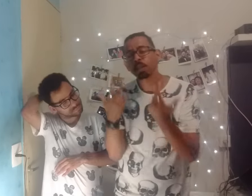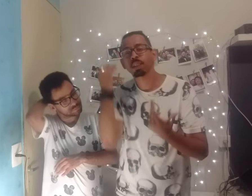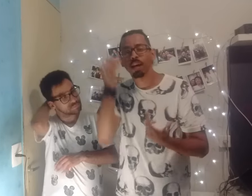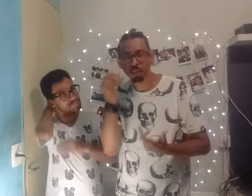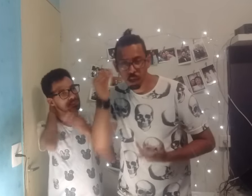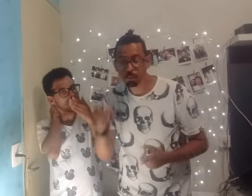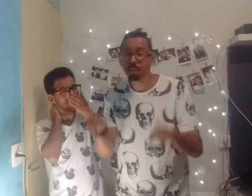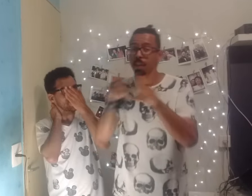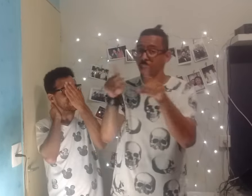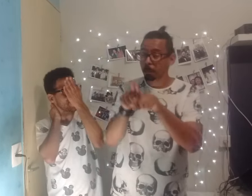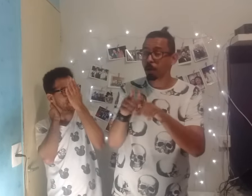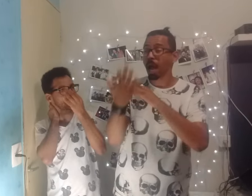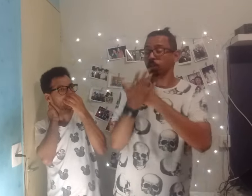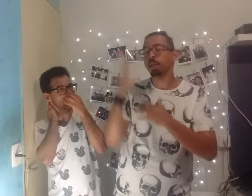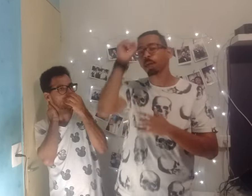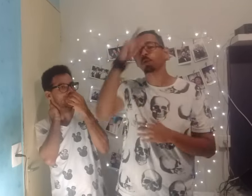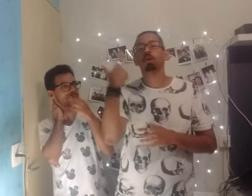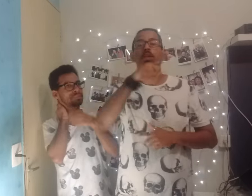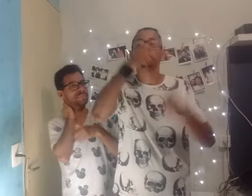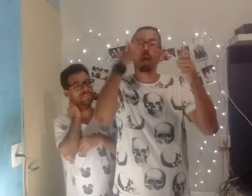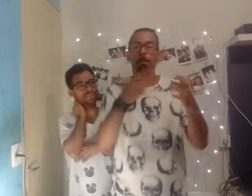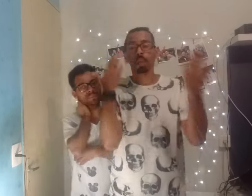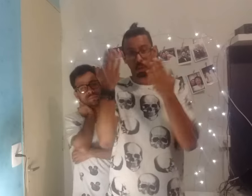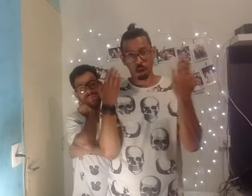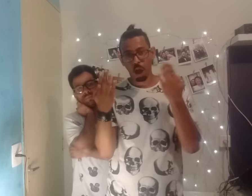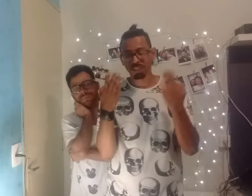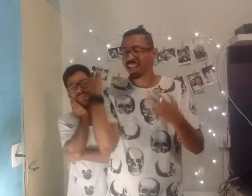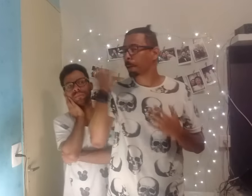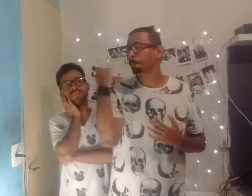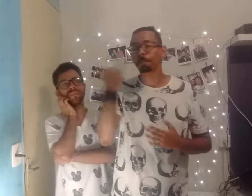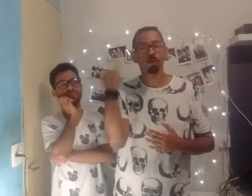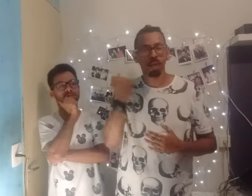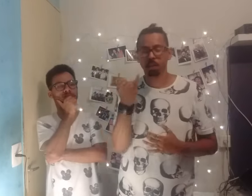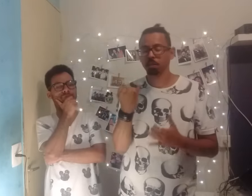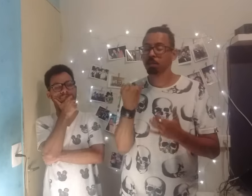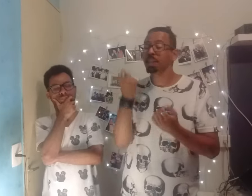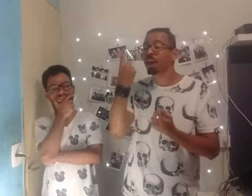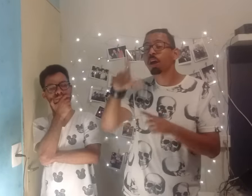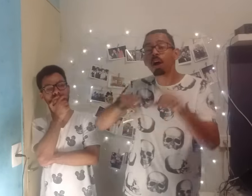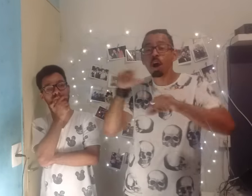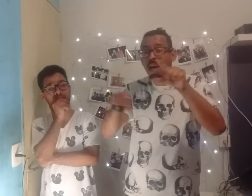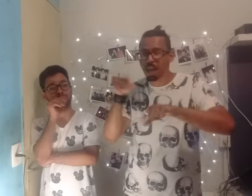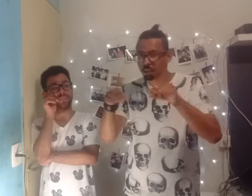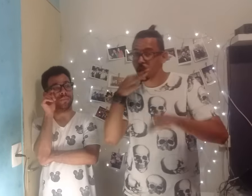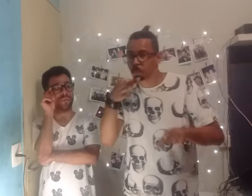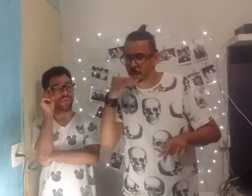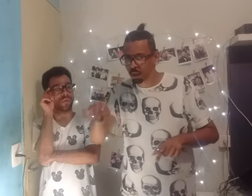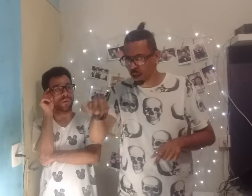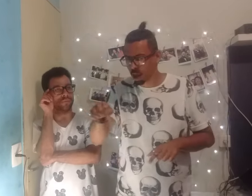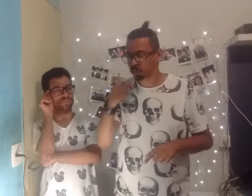amigo ajudar coisa .. outro Psicóloga.. impontar! depende opinião!